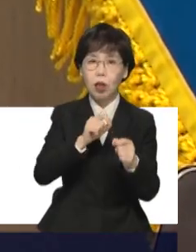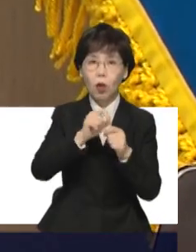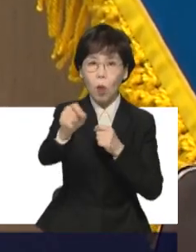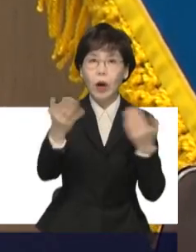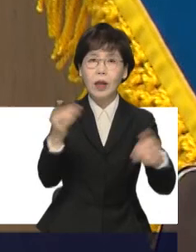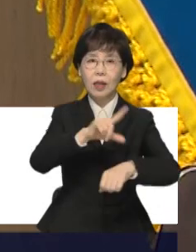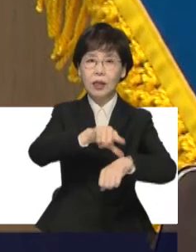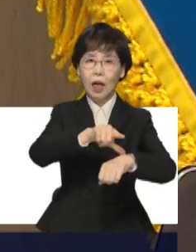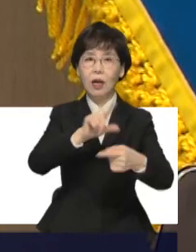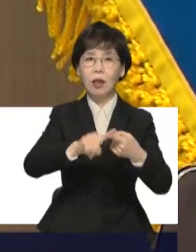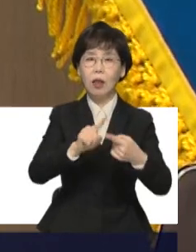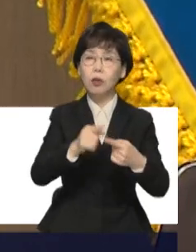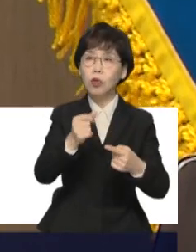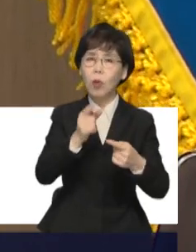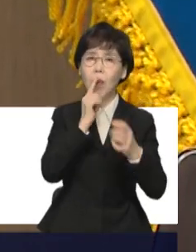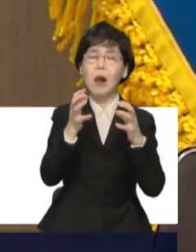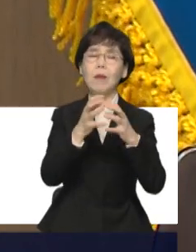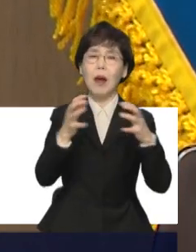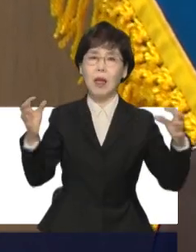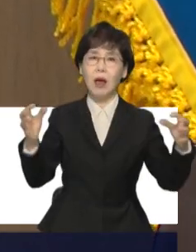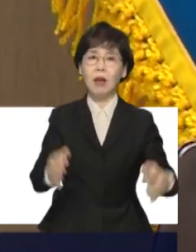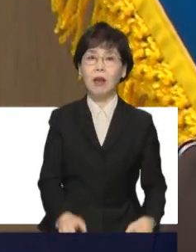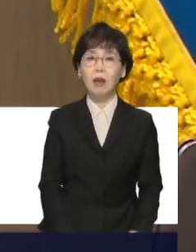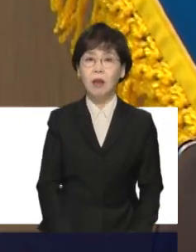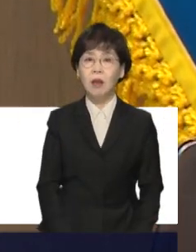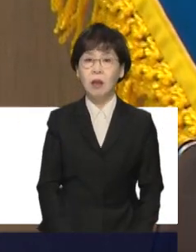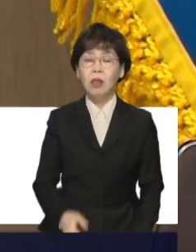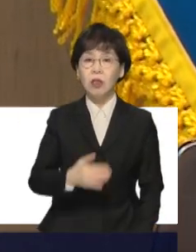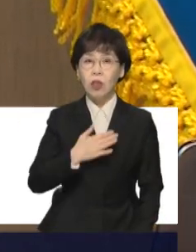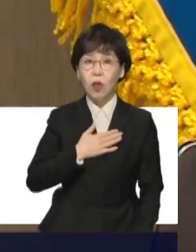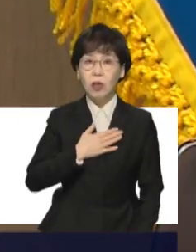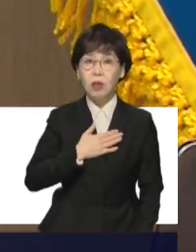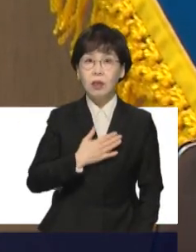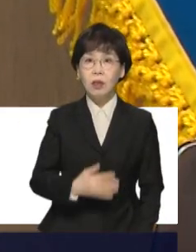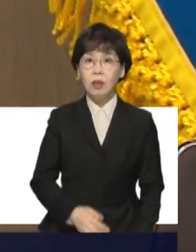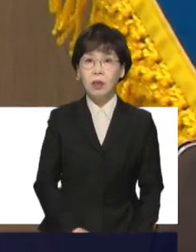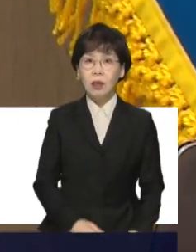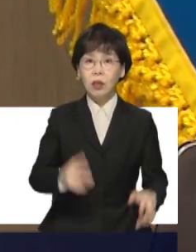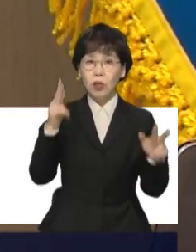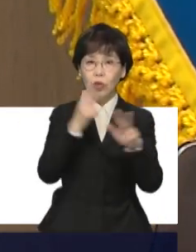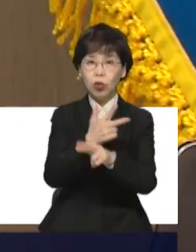논란이 있습니다. 저는 주당 60시간 이상의 근무는 건강